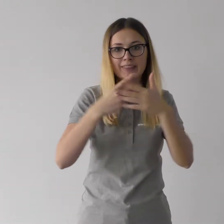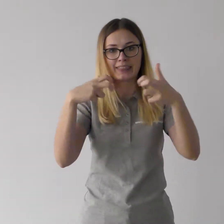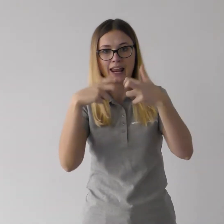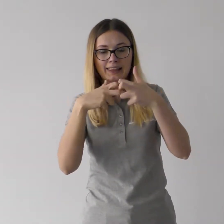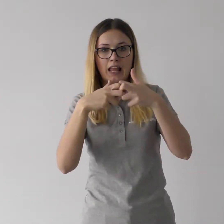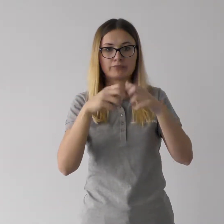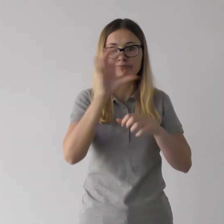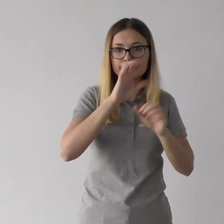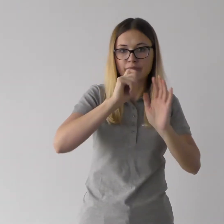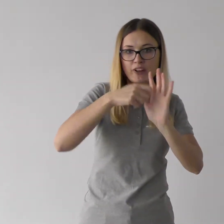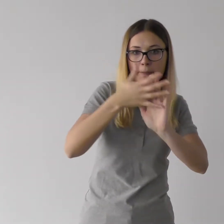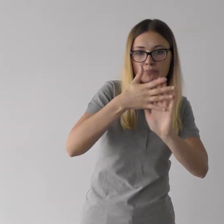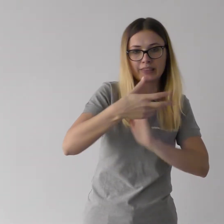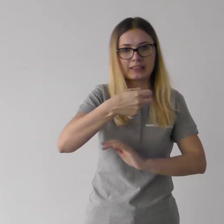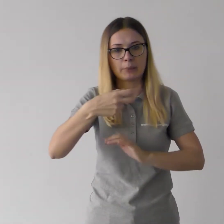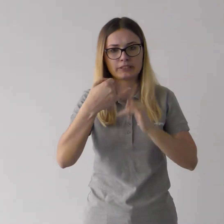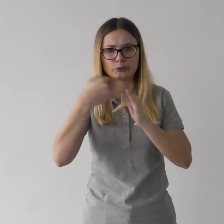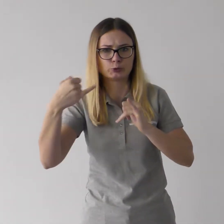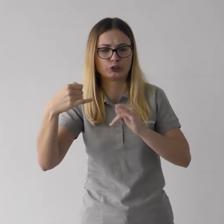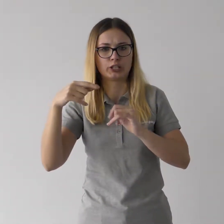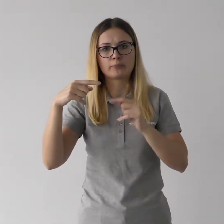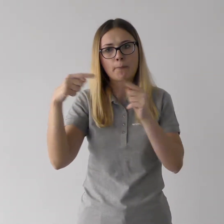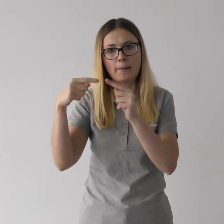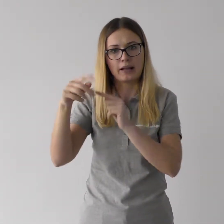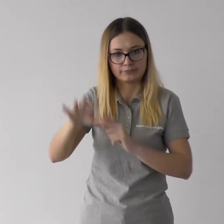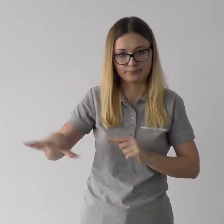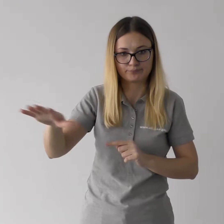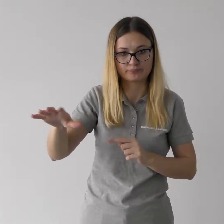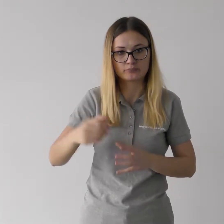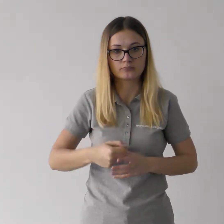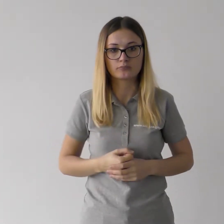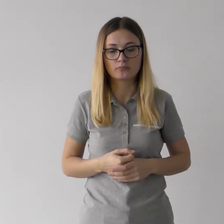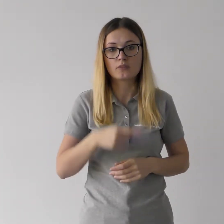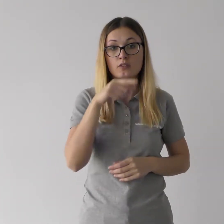by były funkcjonalne i dostępne dla różnych użytkowników.